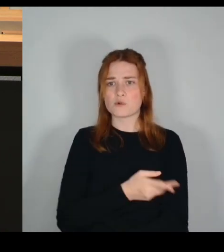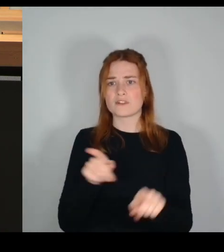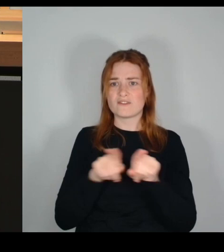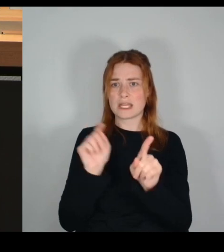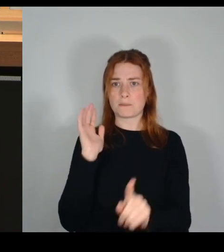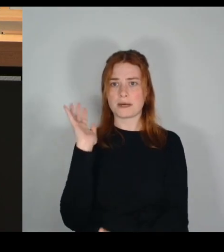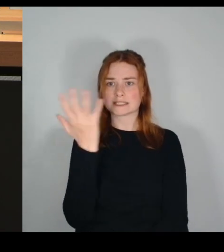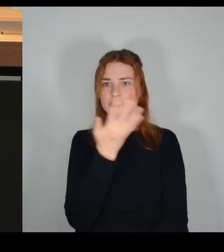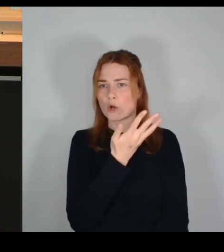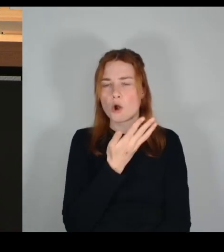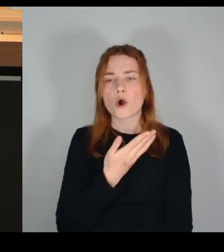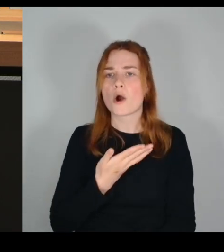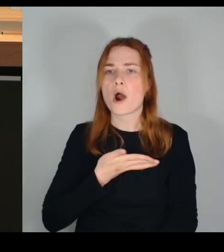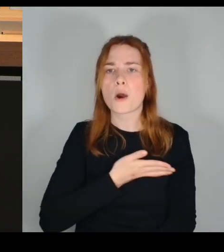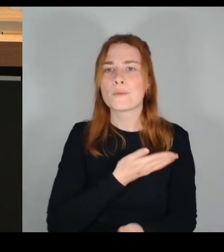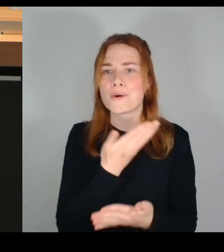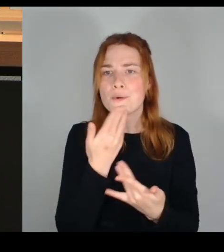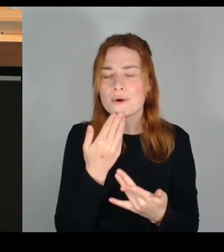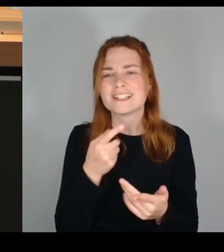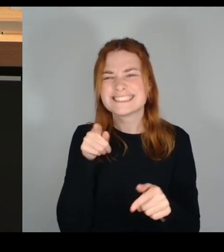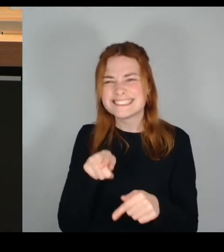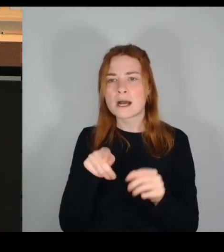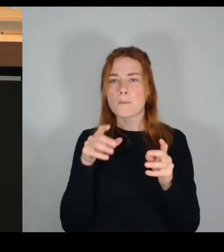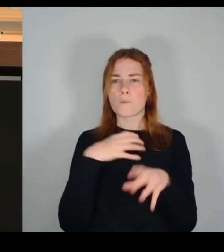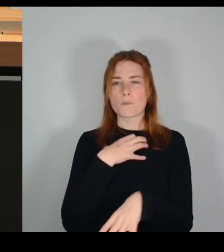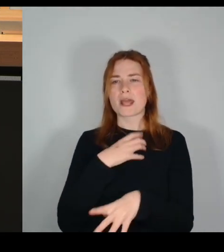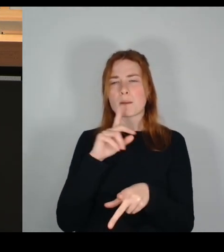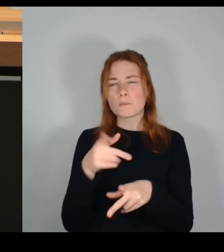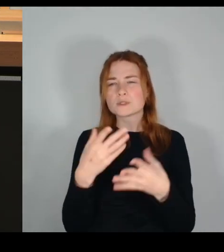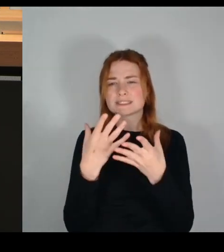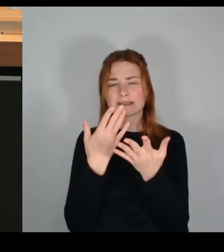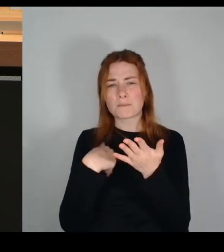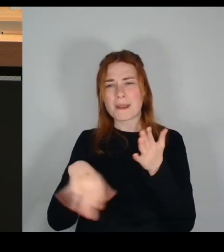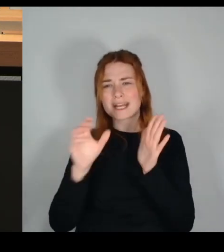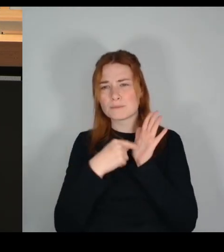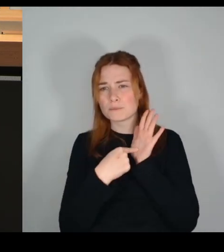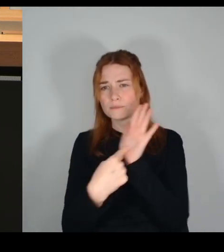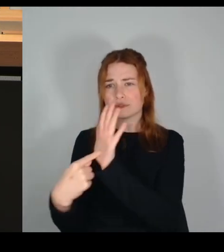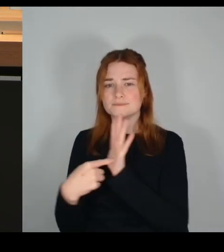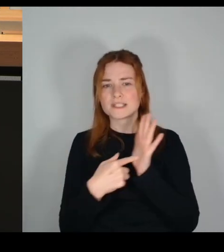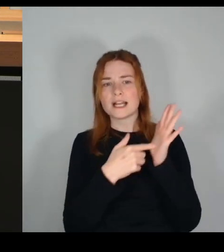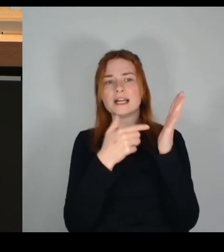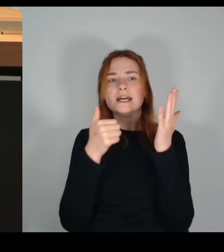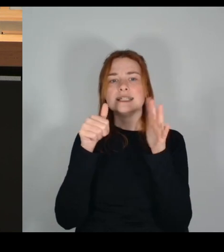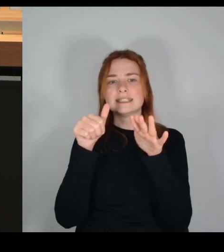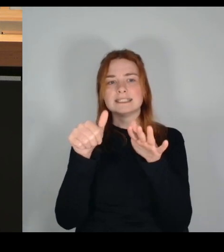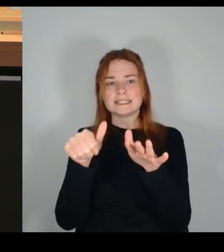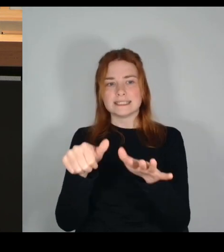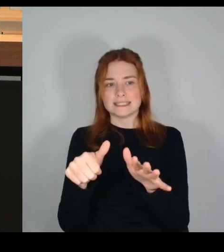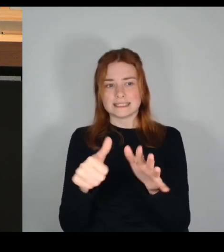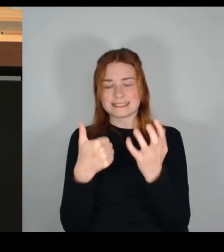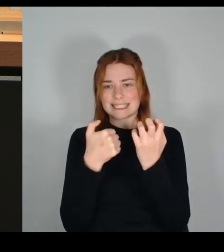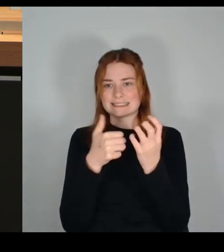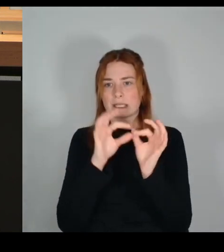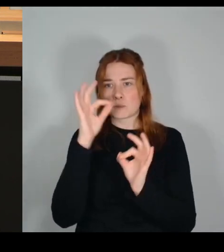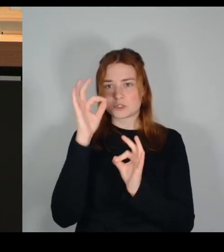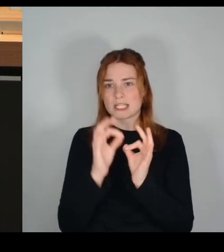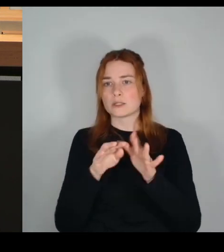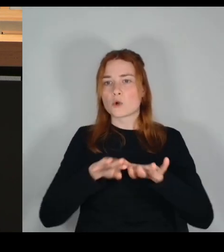60 % der Anspruchsberechtigten für Grundsicherung im Alter stellen laut einer Studie des DIW keine Anträge auf Grundsicherung,